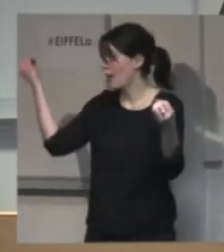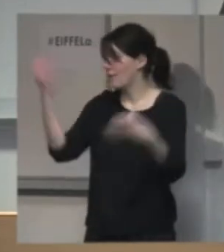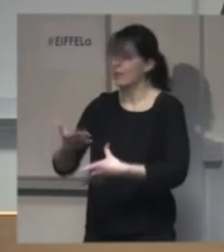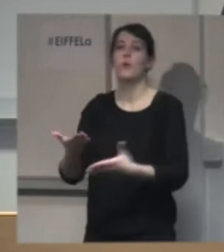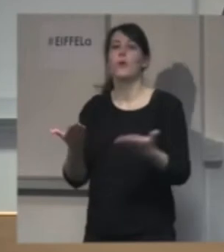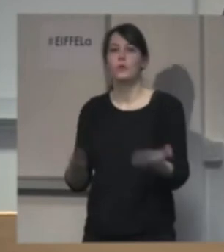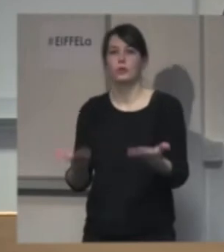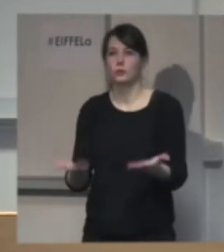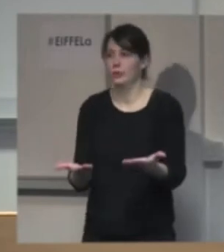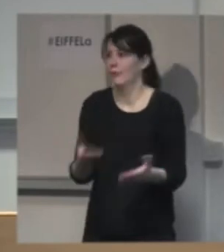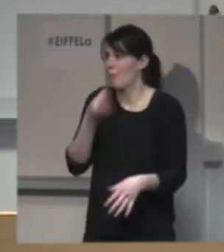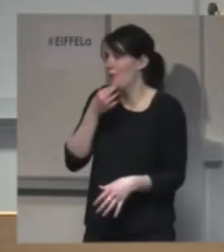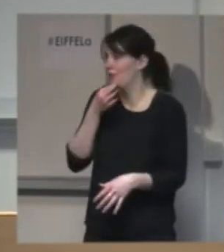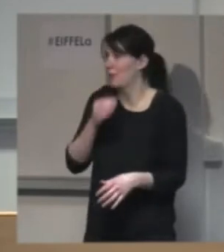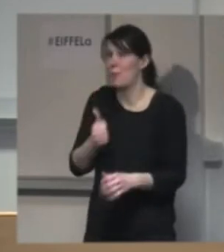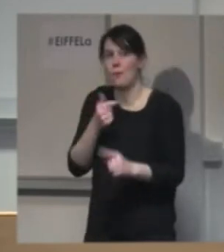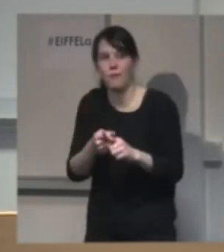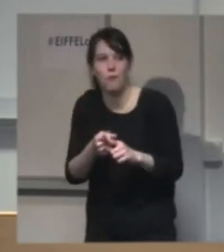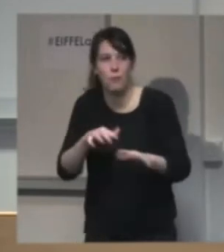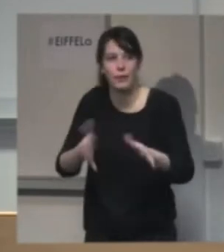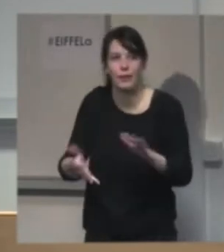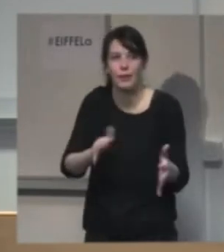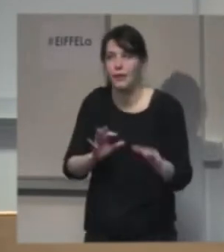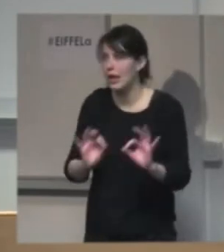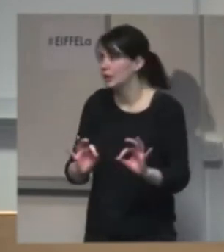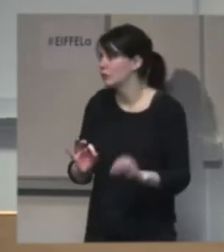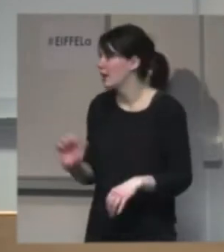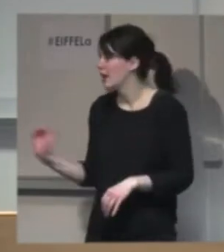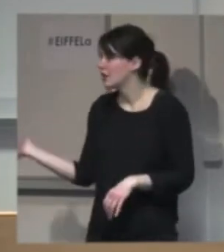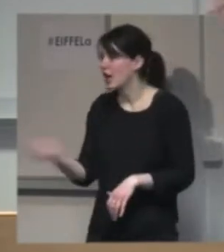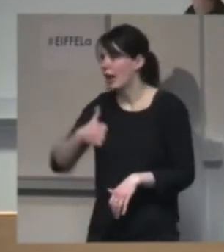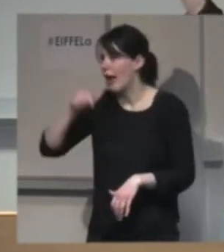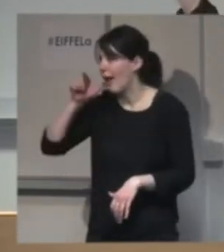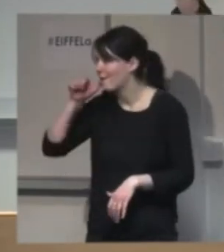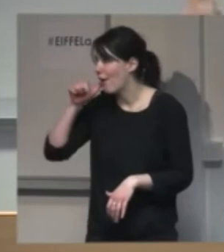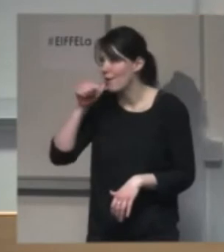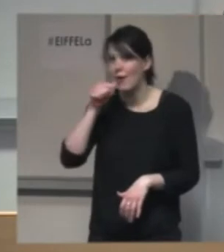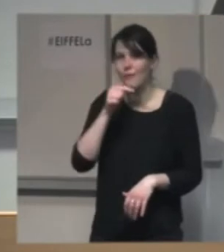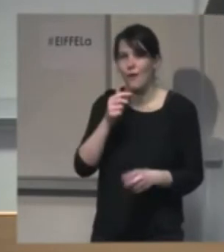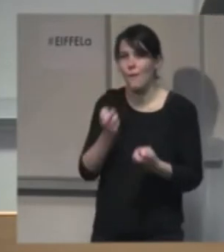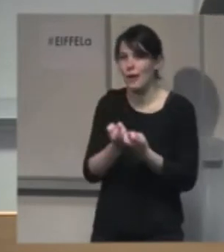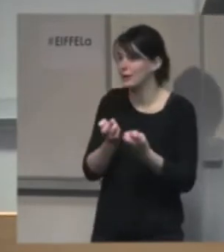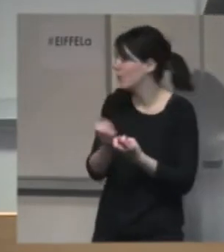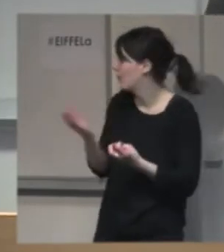pour les gens qui ne baignent pas dans ce milieu. Tout le monde a fait et fera des efforts, je sais, pour décrire par exemple